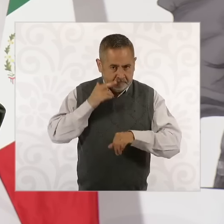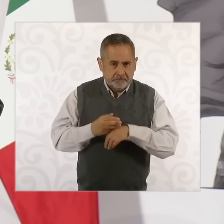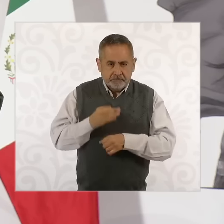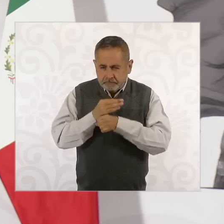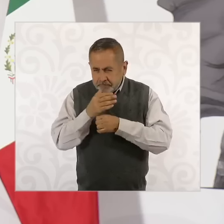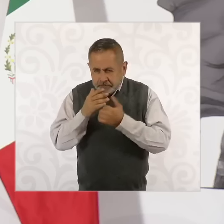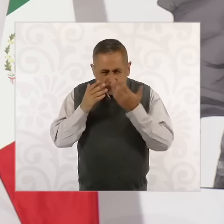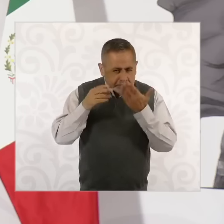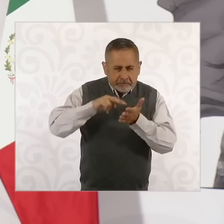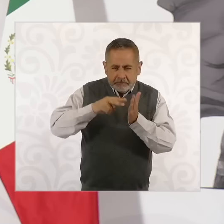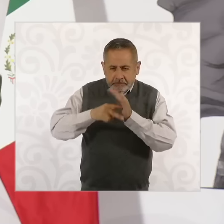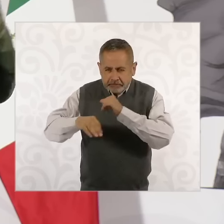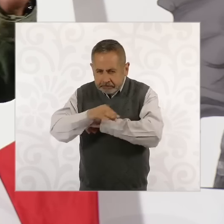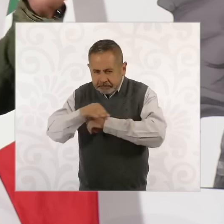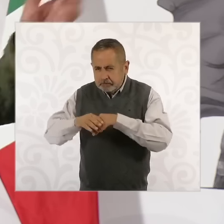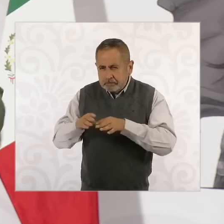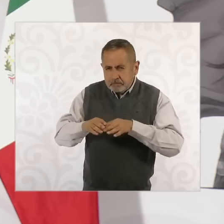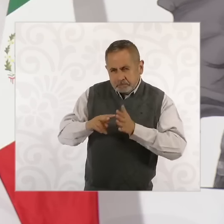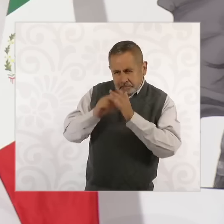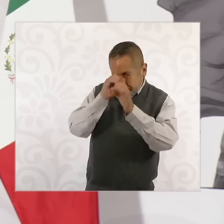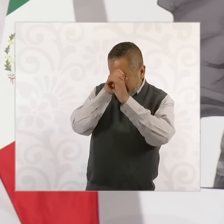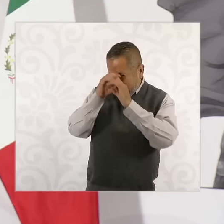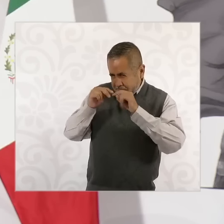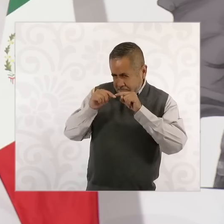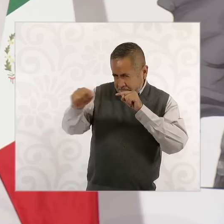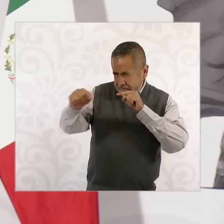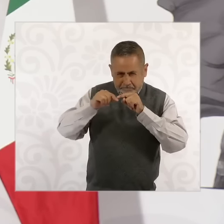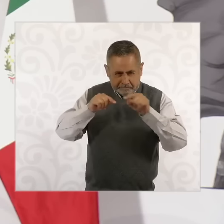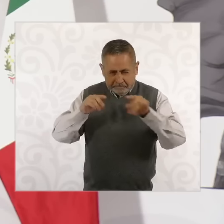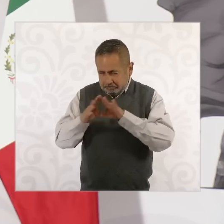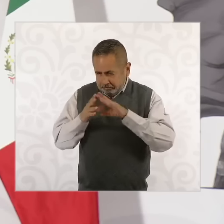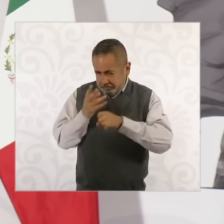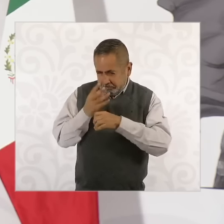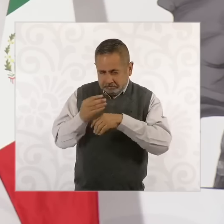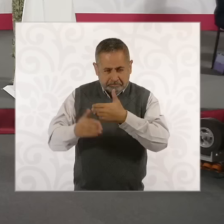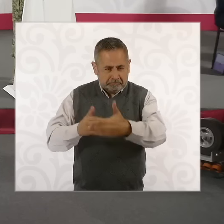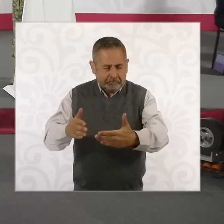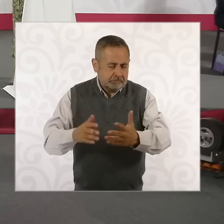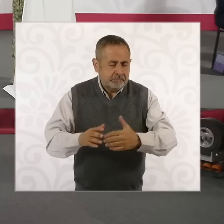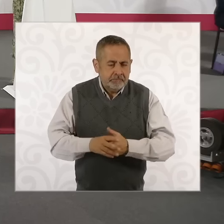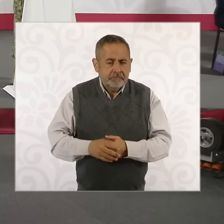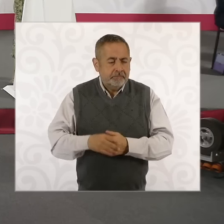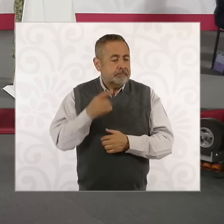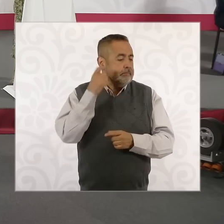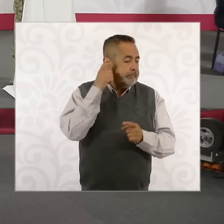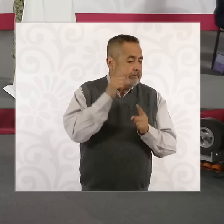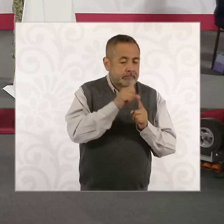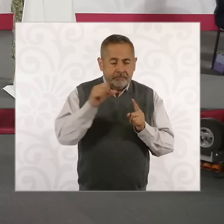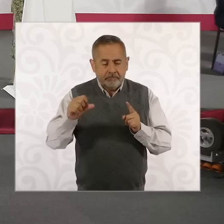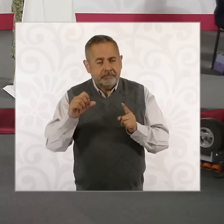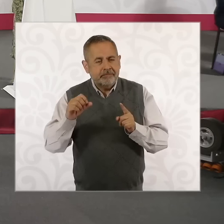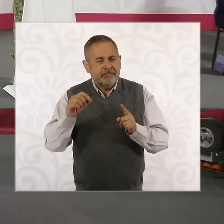básica de los tramos de Querétaro a Irapuato y de y de Saltilla, Nuevo Laredo, ya lo mencionó